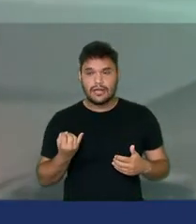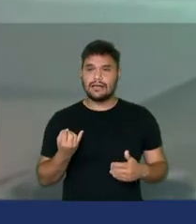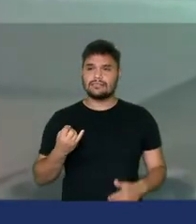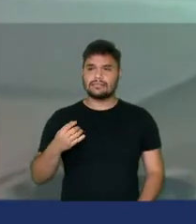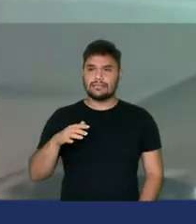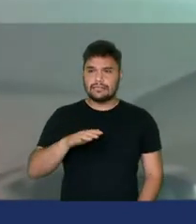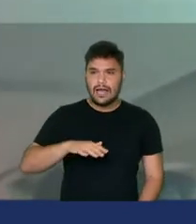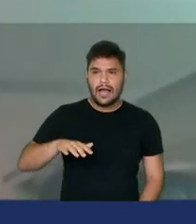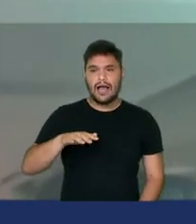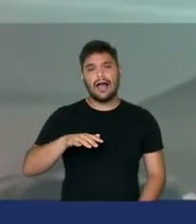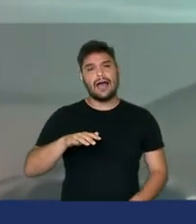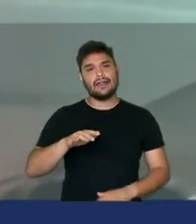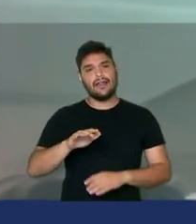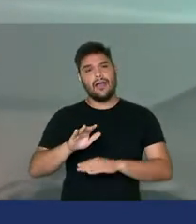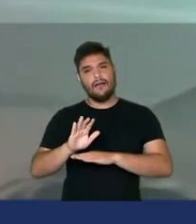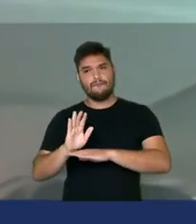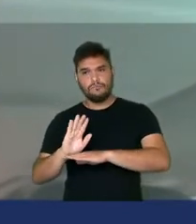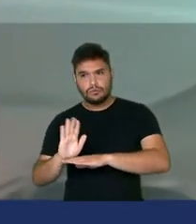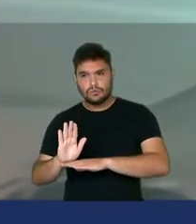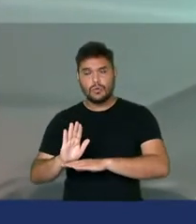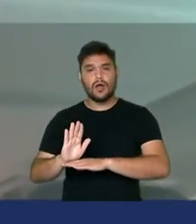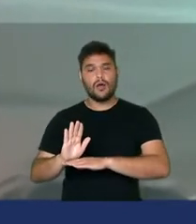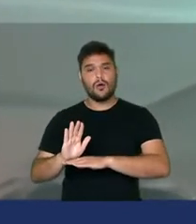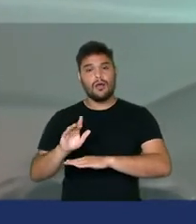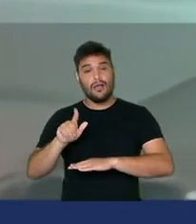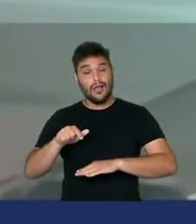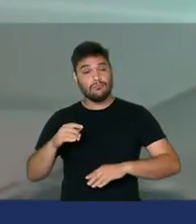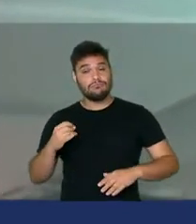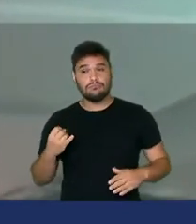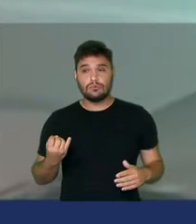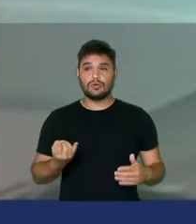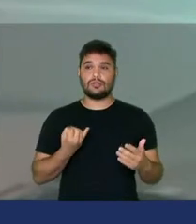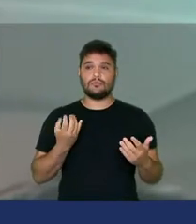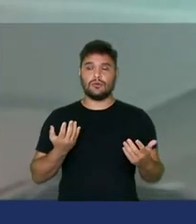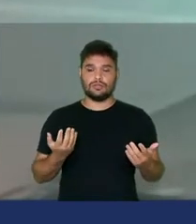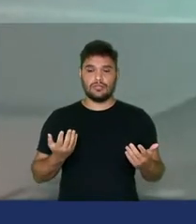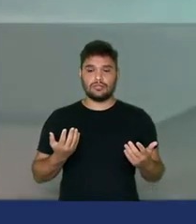INJETADOS DIRETAMENTE. A IMPORTÂNCIA DO SETOR AUDIOVISUAL QUE É TÃO FUNDAMENTAL AÍ NA CULTURA DO